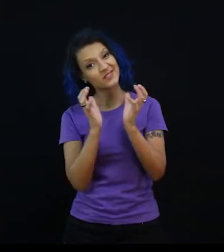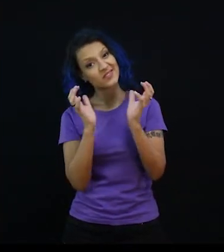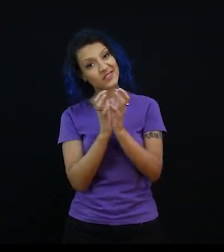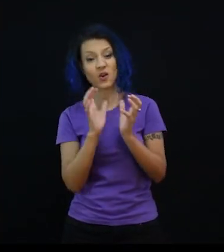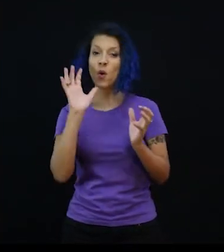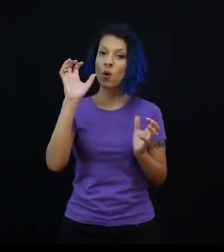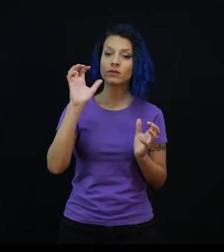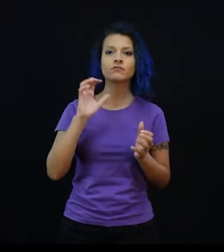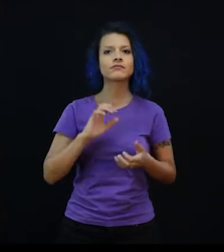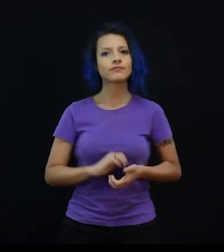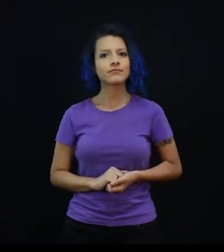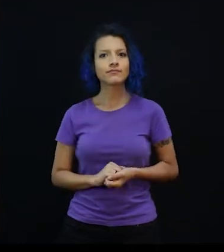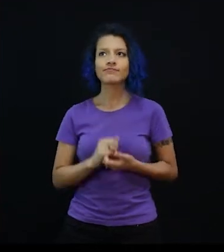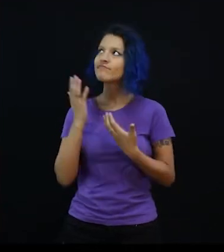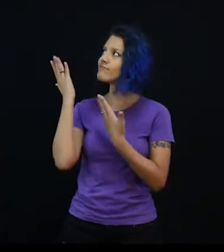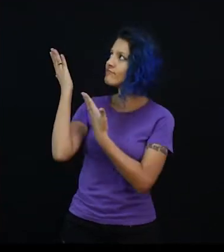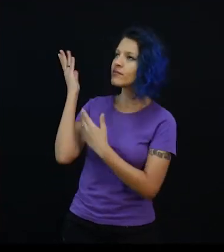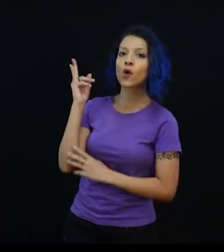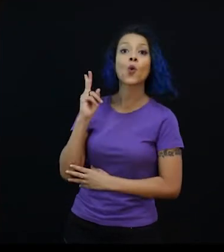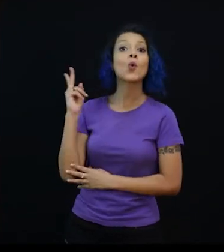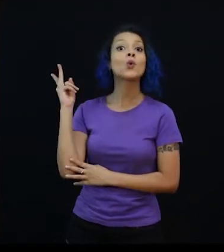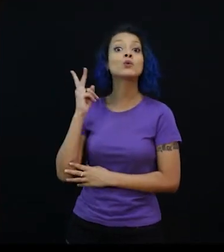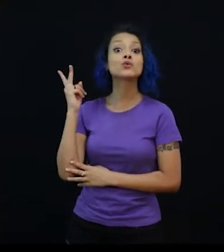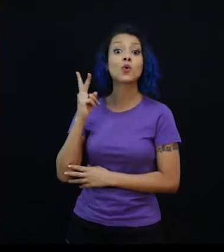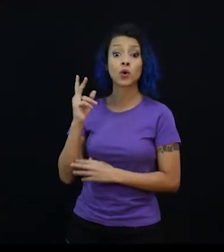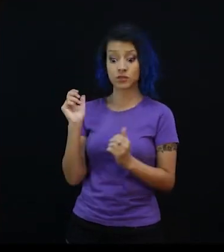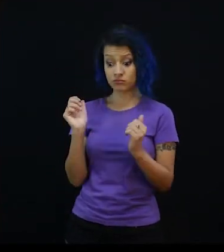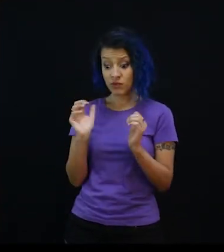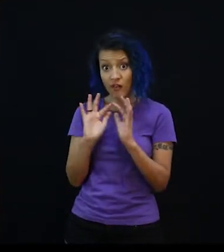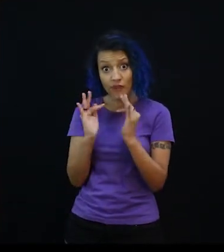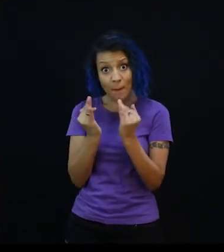A gente está aqui brincando com a nossa família de porquinhos.